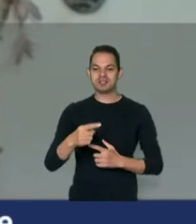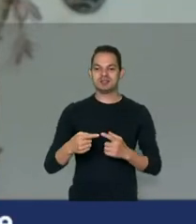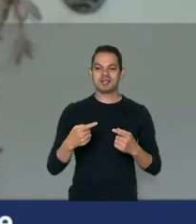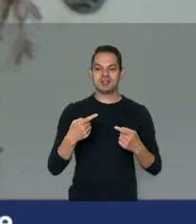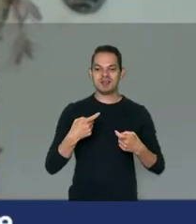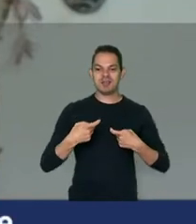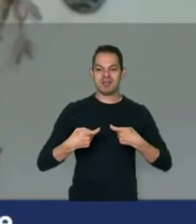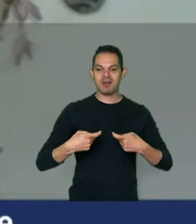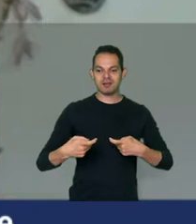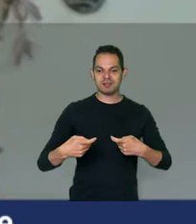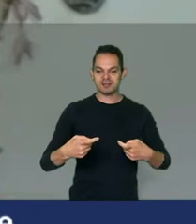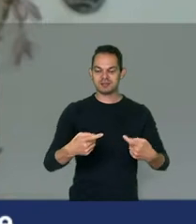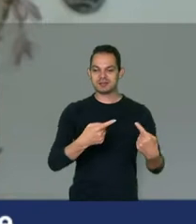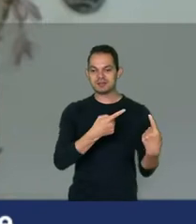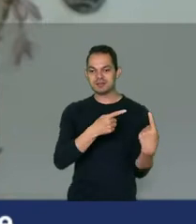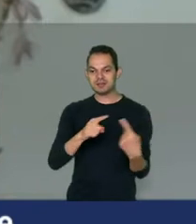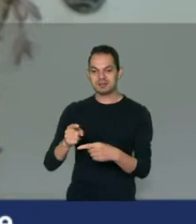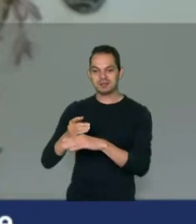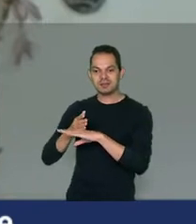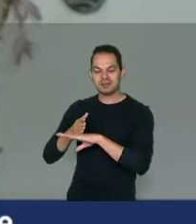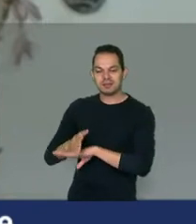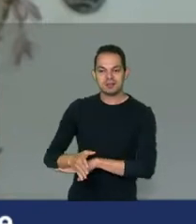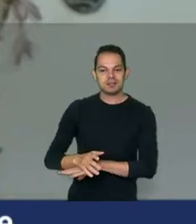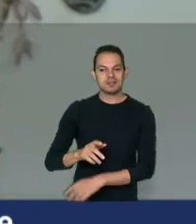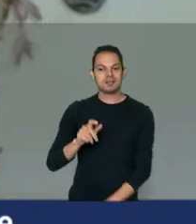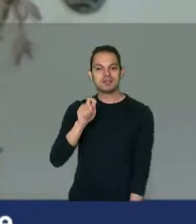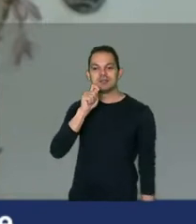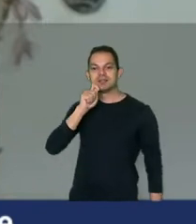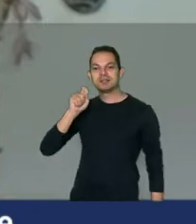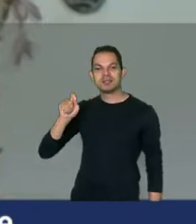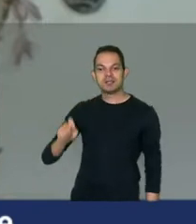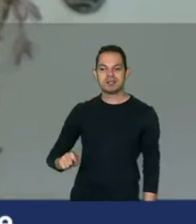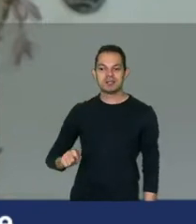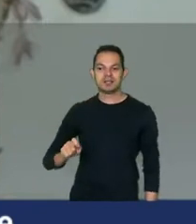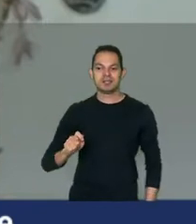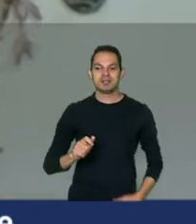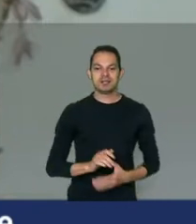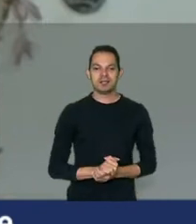O MUNDO ESTÁ ASSISTINDO HOJE, DE UM ANÚNCIO DE UM ATAQUE DE UMA INVASÃO É UCRÂNIA. GUERRA NÃO FAZ BEM PARA